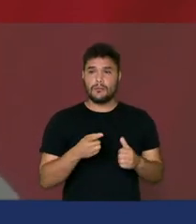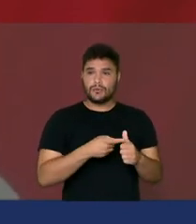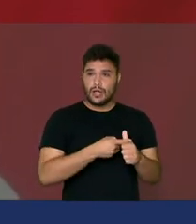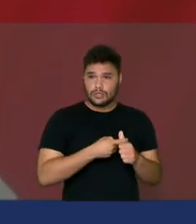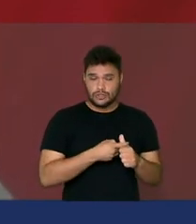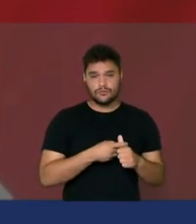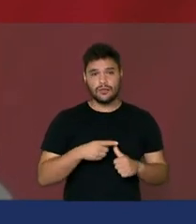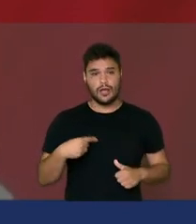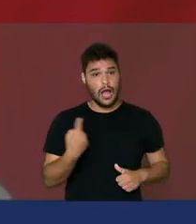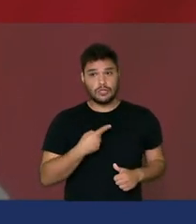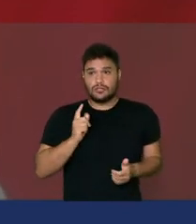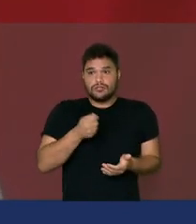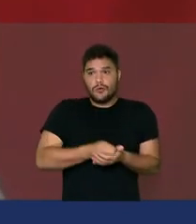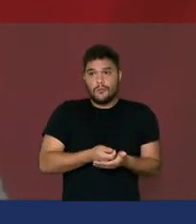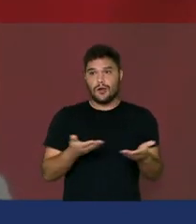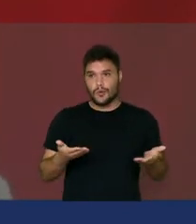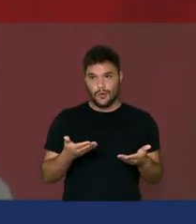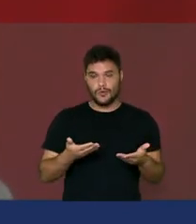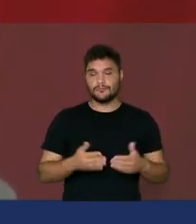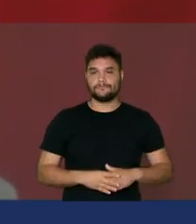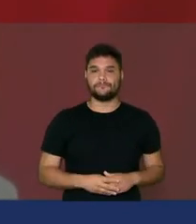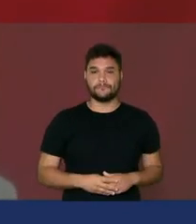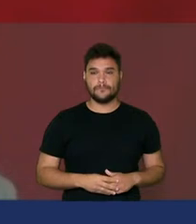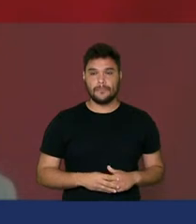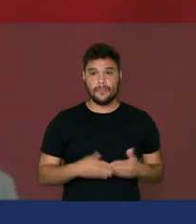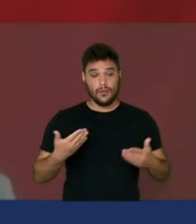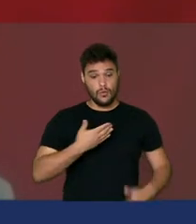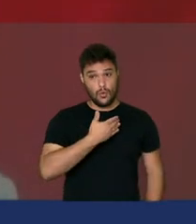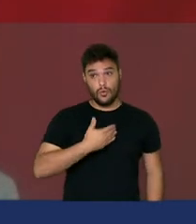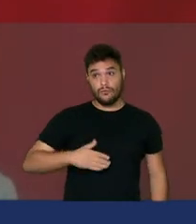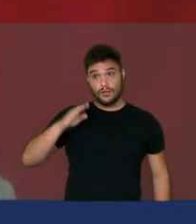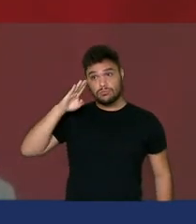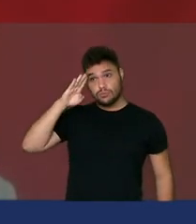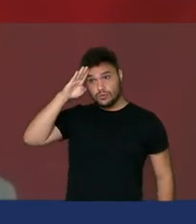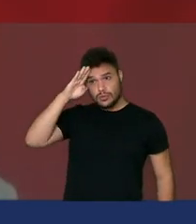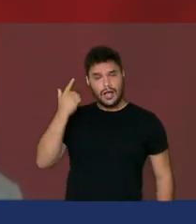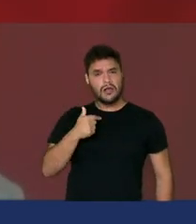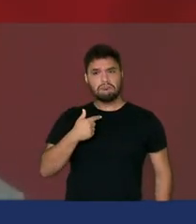E PARA ISSO NÓS... CONTA CUJA DÍVIDA NÓS NÃO... E O GOVERNO BOLSONARO NÃO ENXERGA